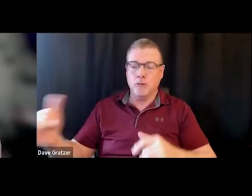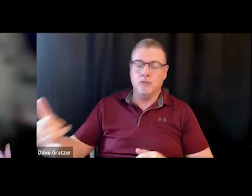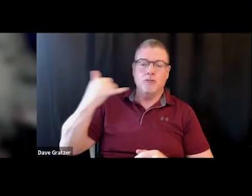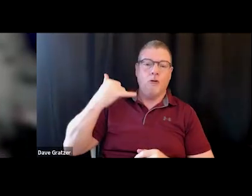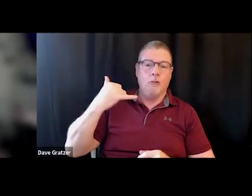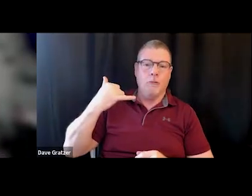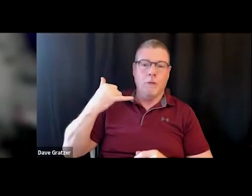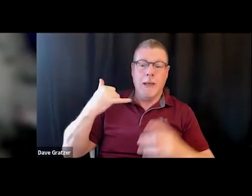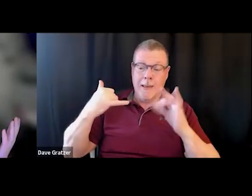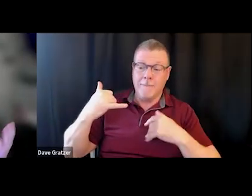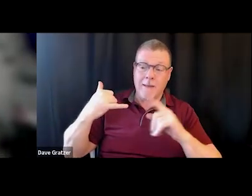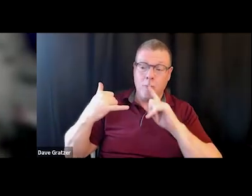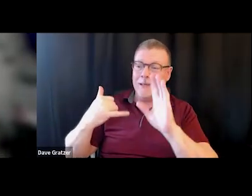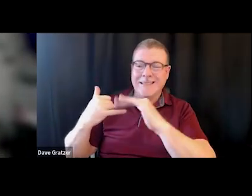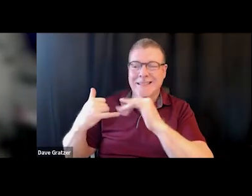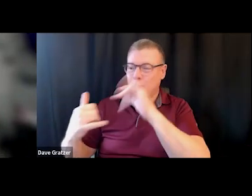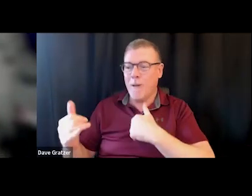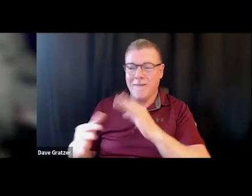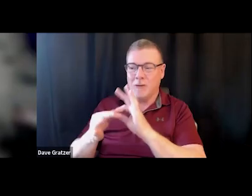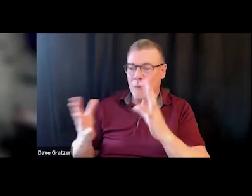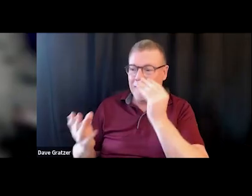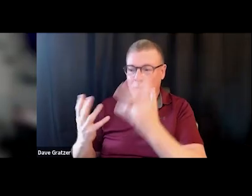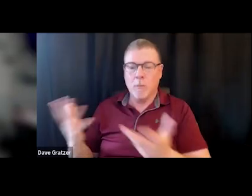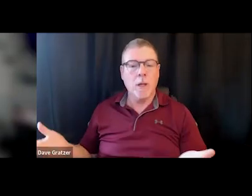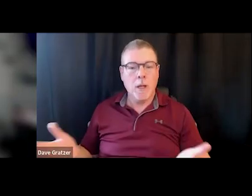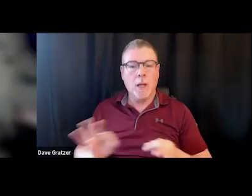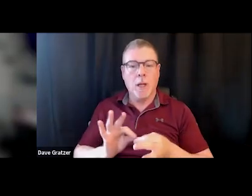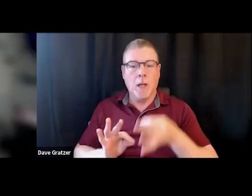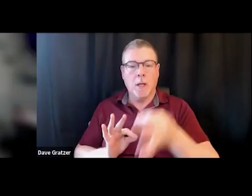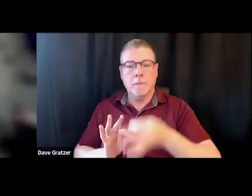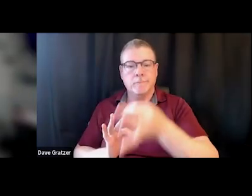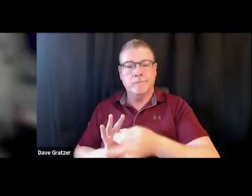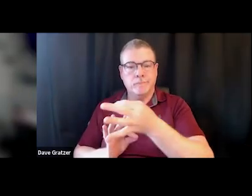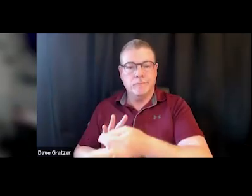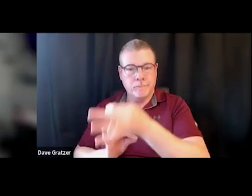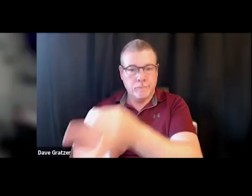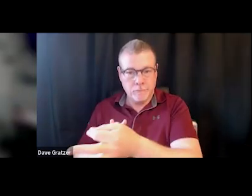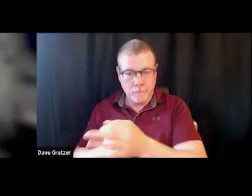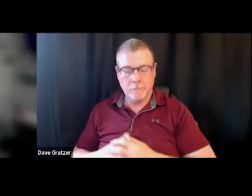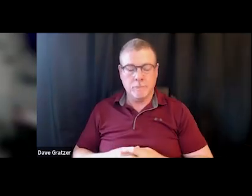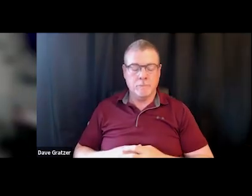Si tengo que responder: "Lo siento, no tengo una autorización de información", eso solo complica las cosas. Obstruye el proceso.